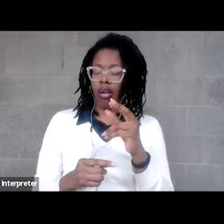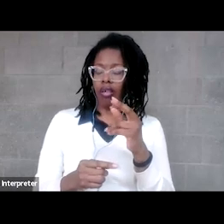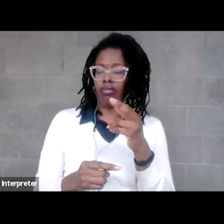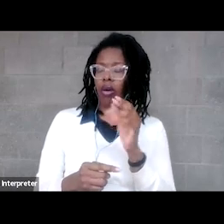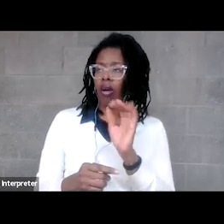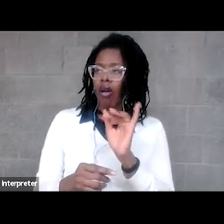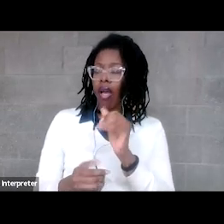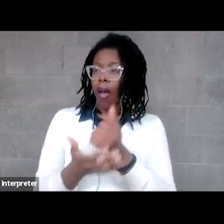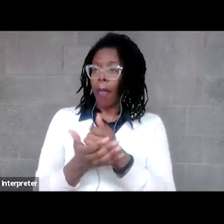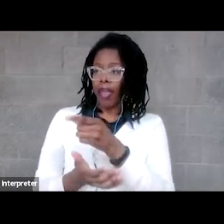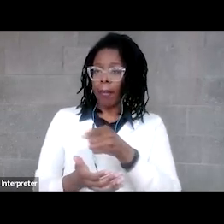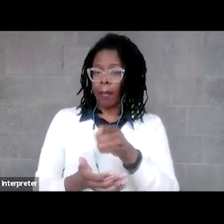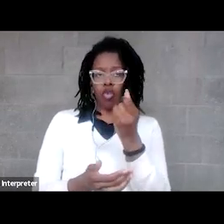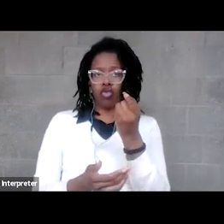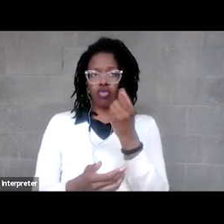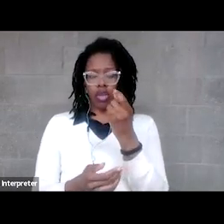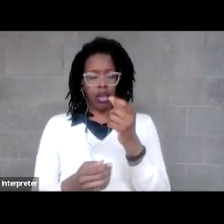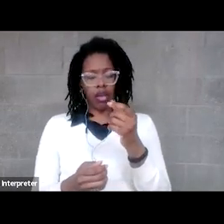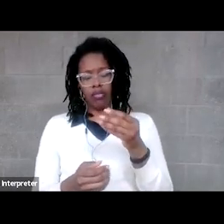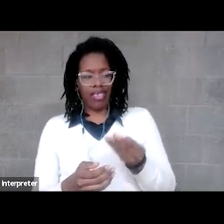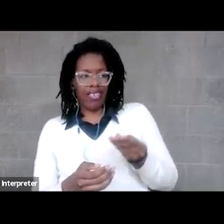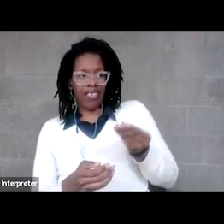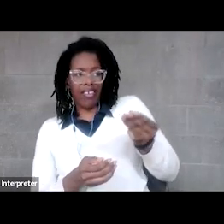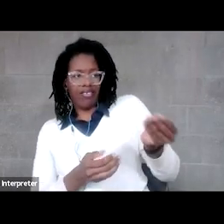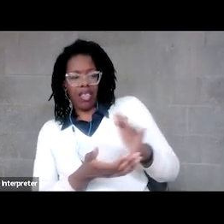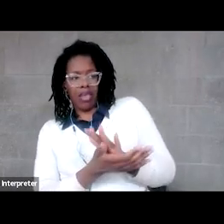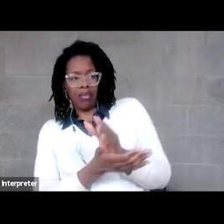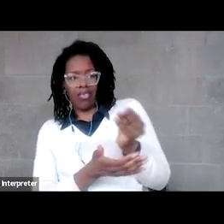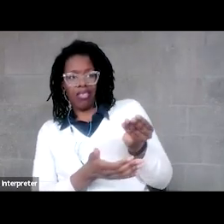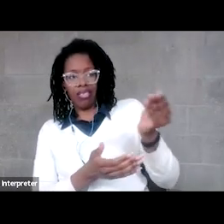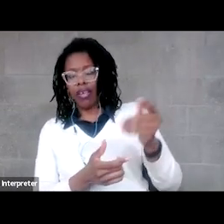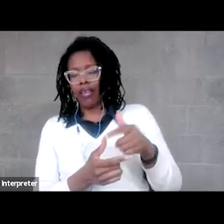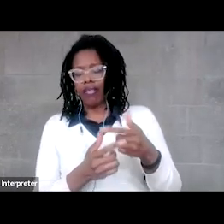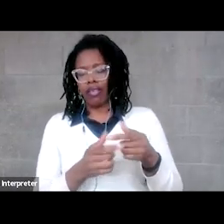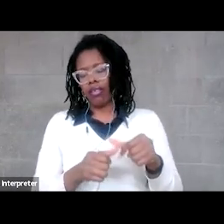y la comunicación continua con ellos serán un beneficio para ustedes,